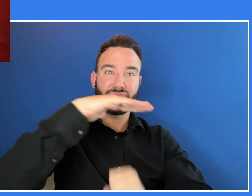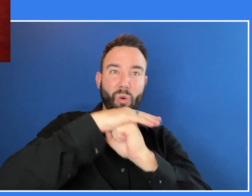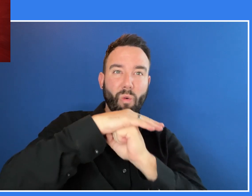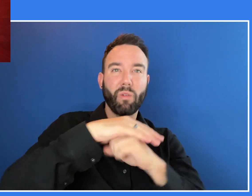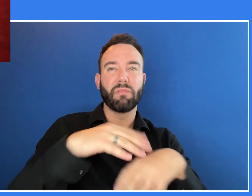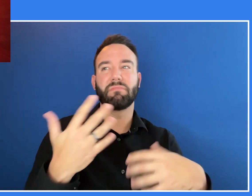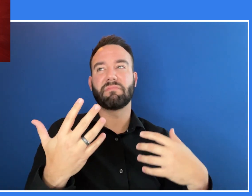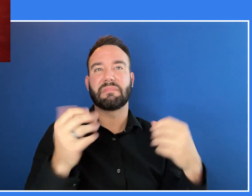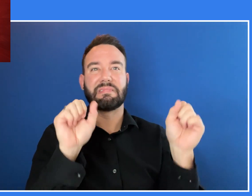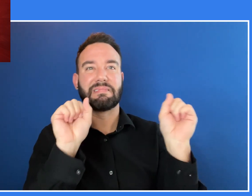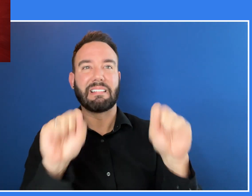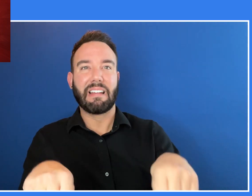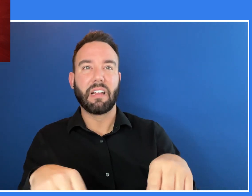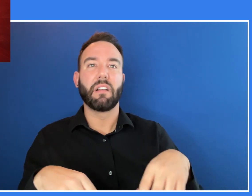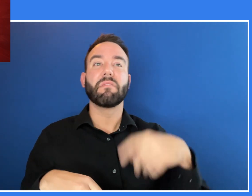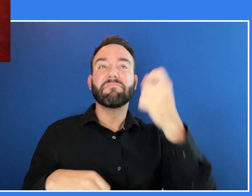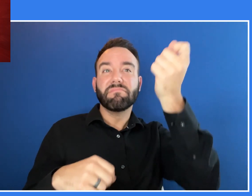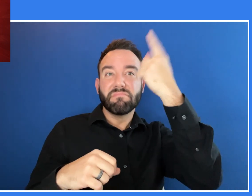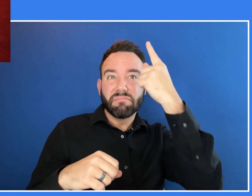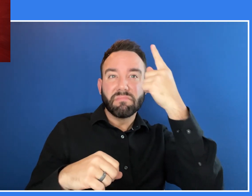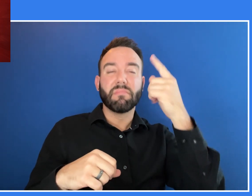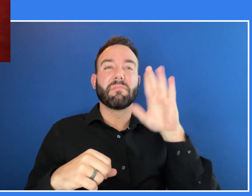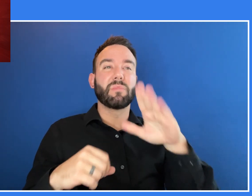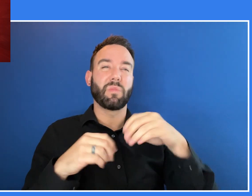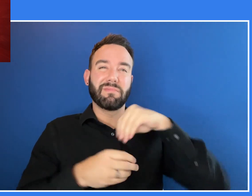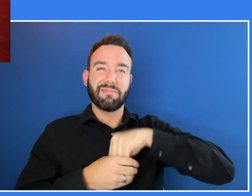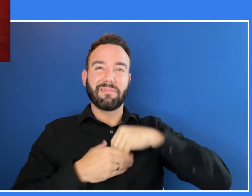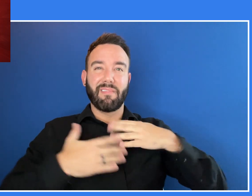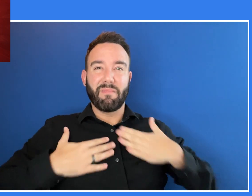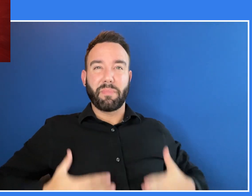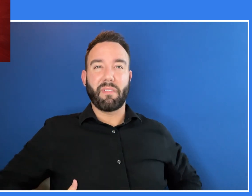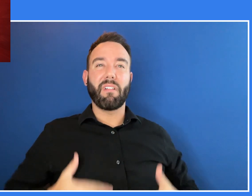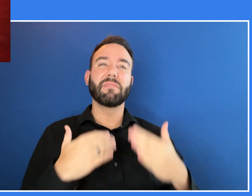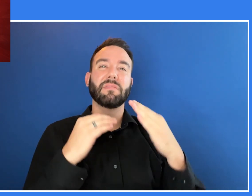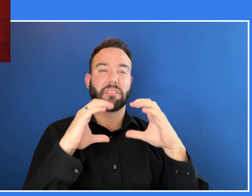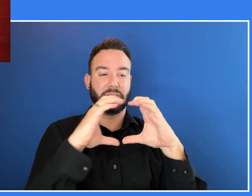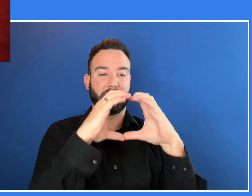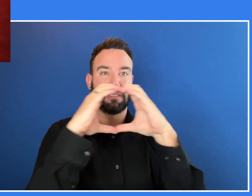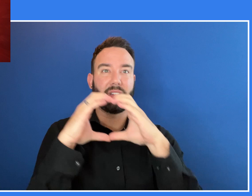que lleva oxígeno a todo el cuerpo. La anemia de células falciformes,